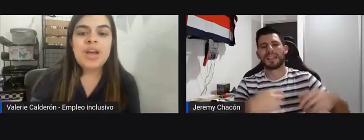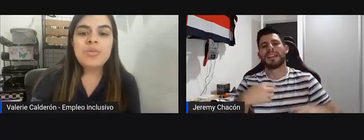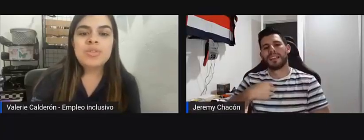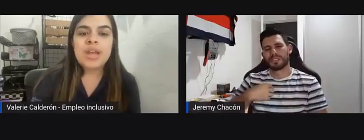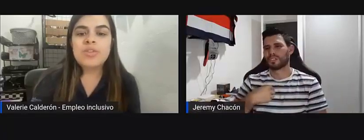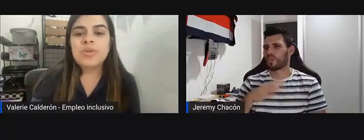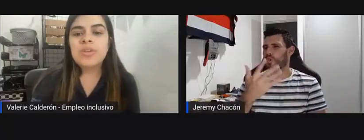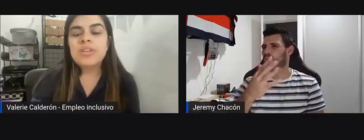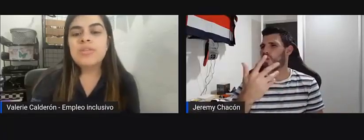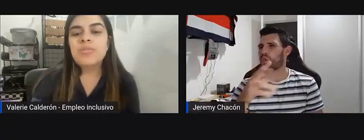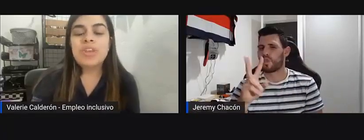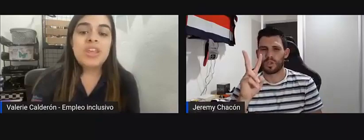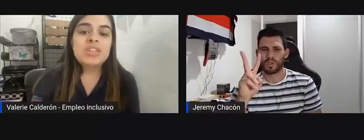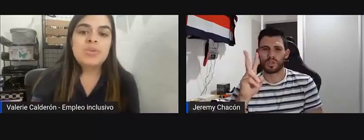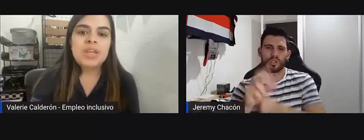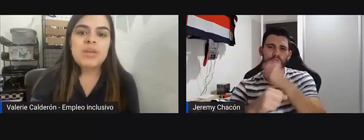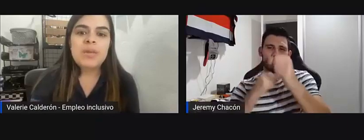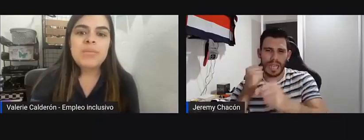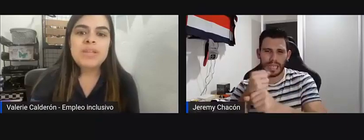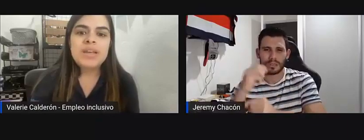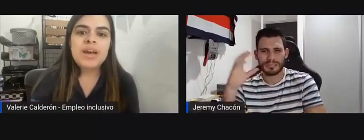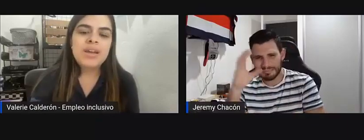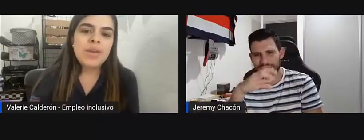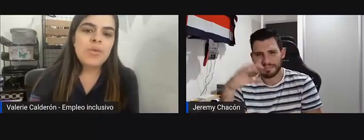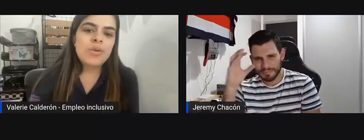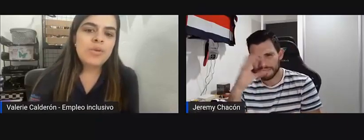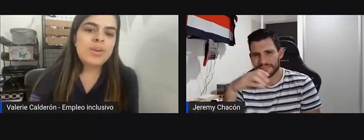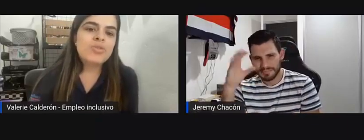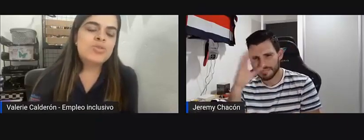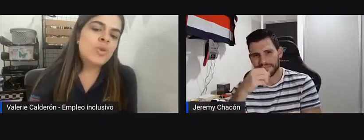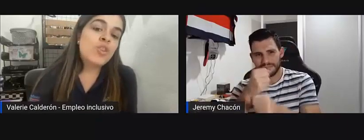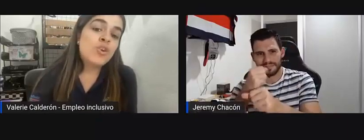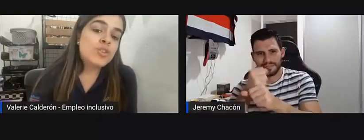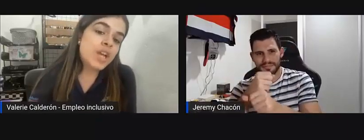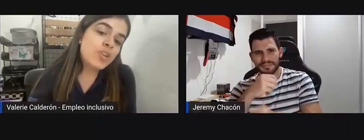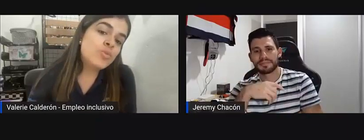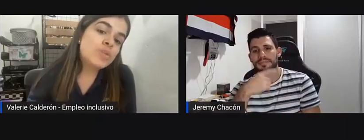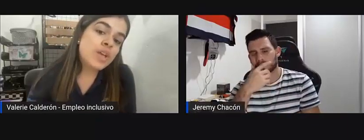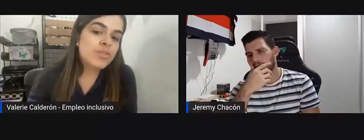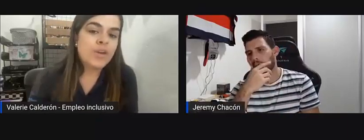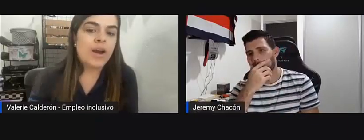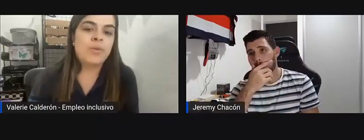andaba buscando porque y después de que la empresa quebró verdad Yo estuve dos años buscando trabajo